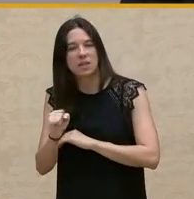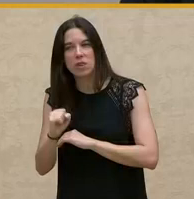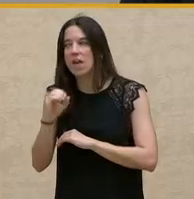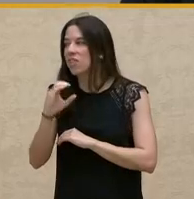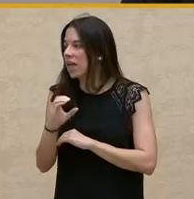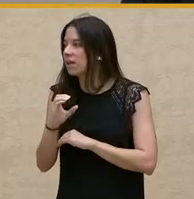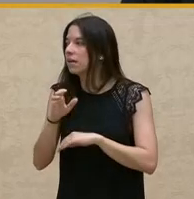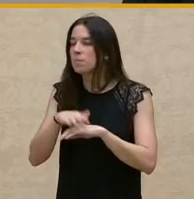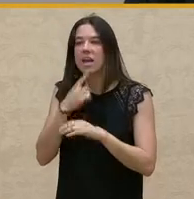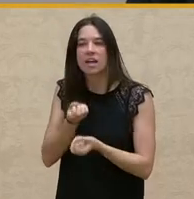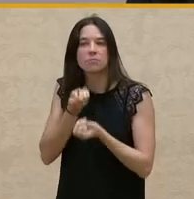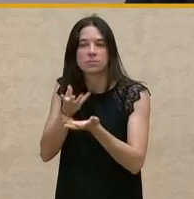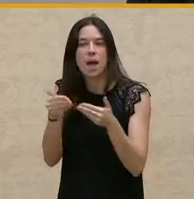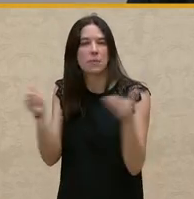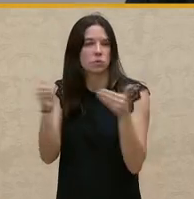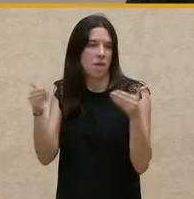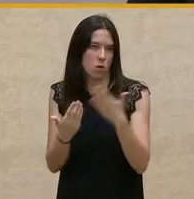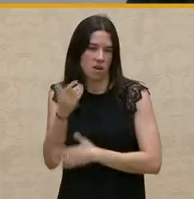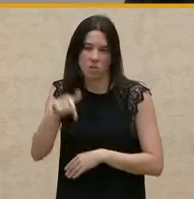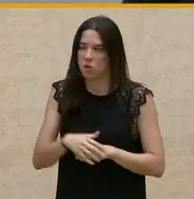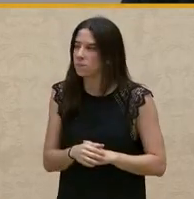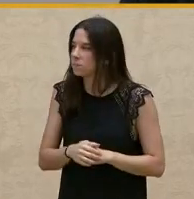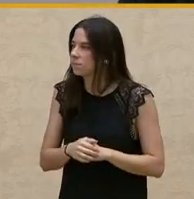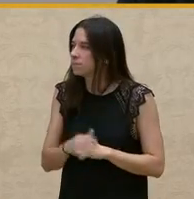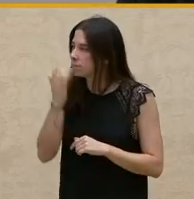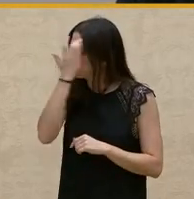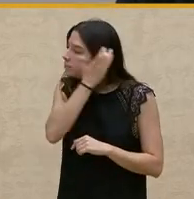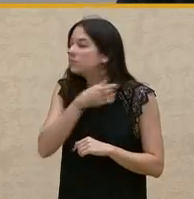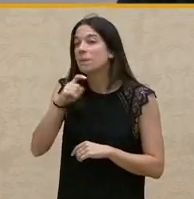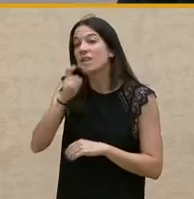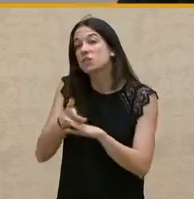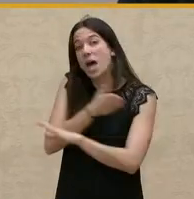para que declare la apertura de la jornada. Anticipo también que la secretaria de Estado